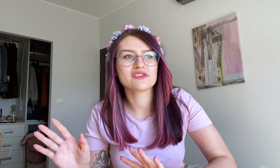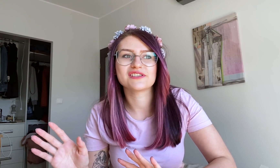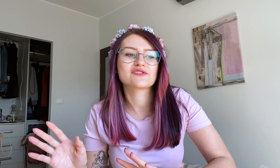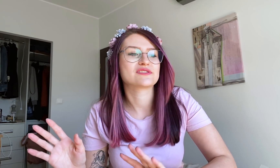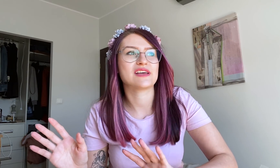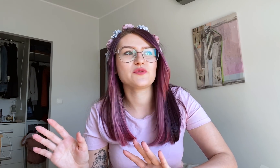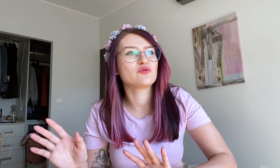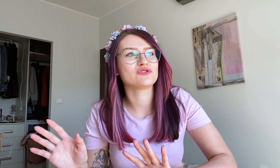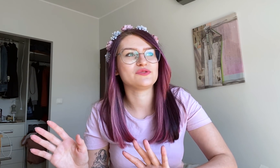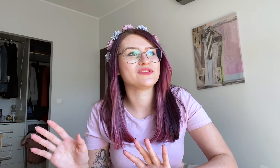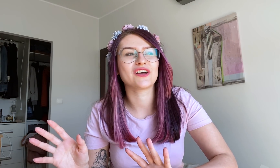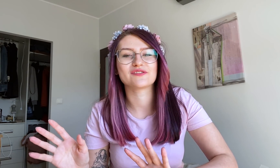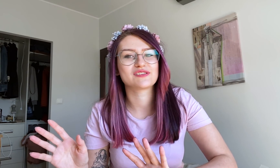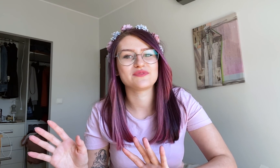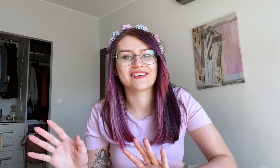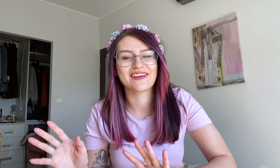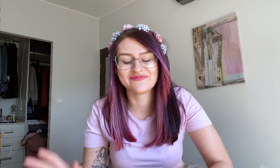gdzie są sami głusi migający biegle.